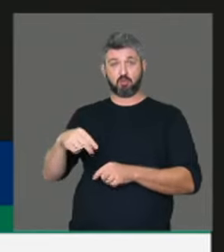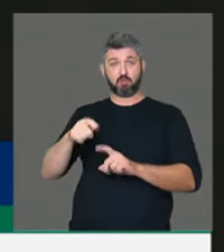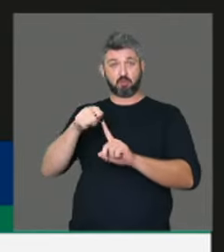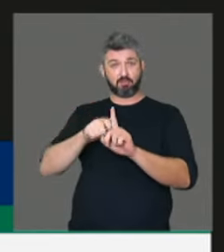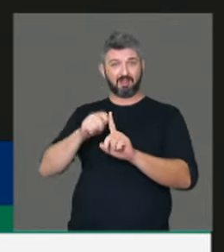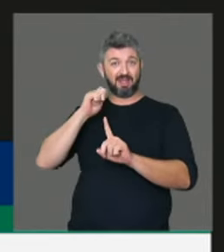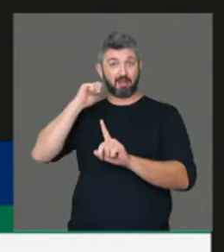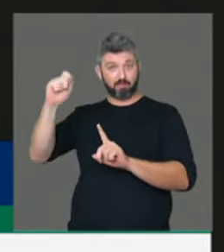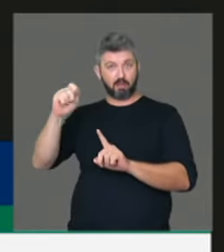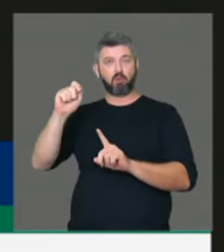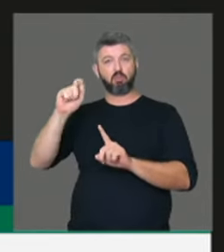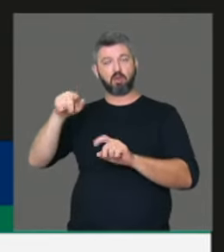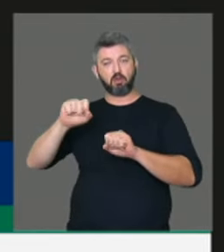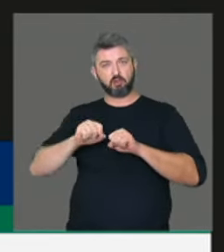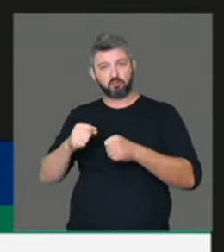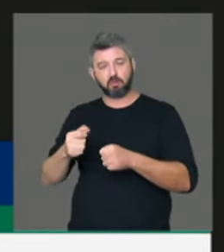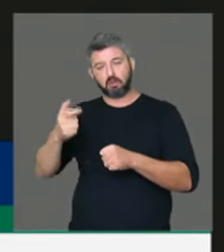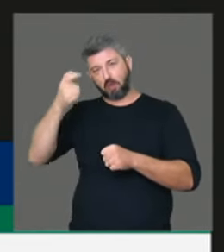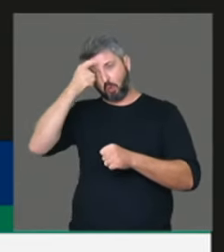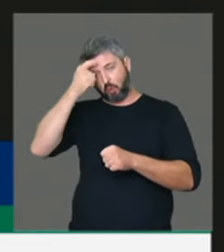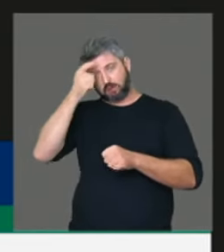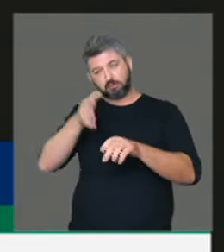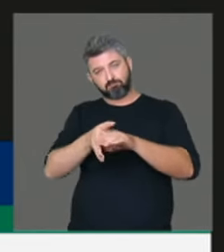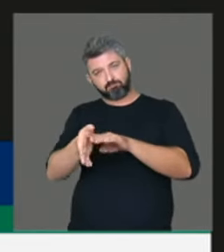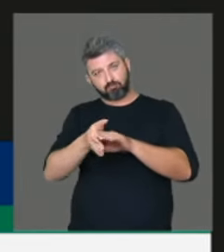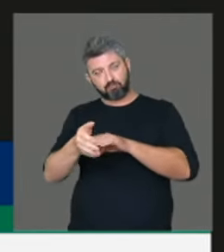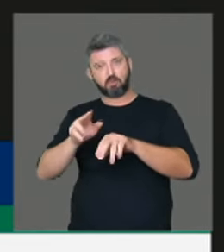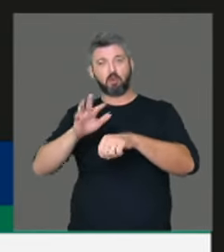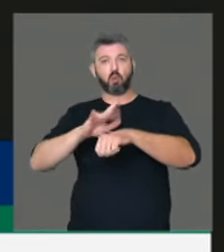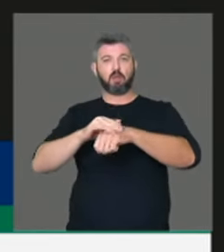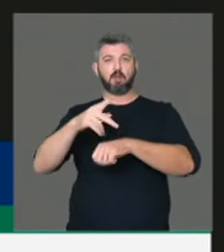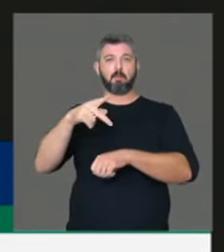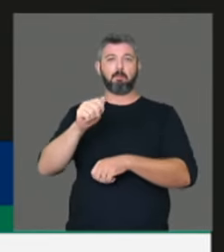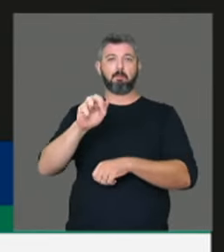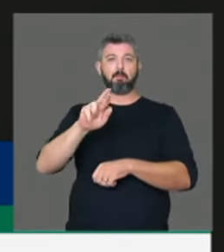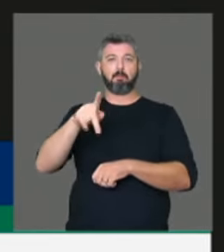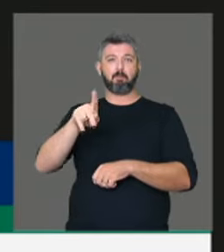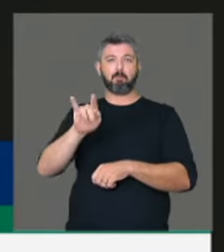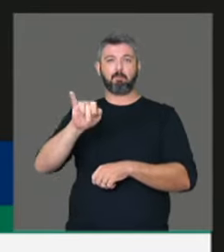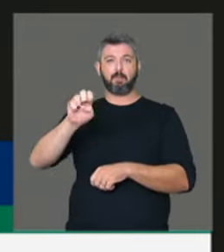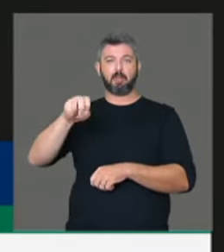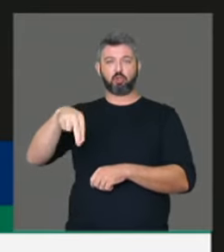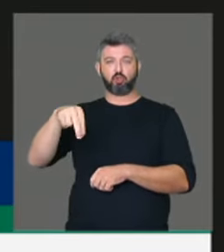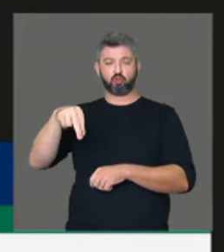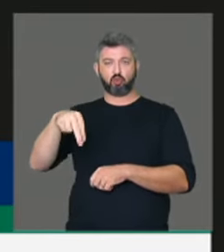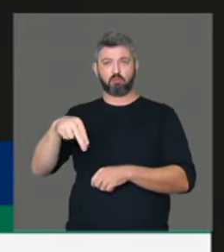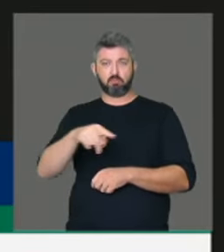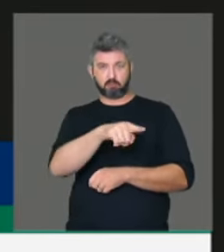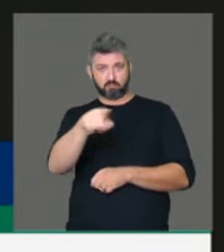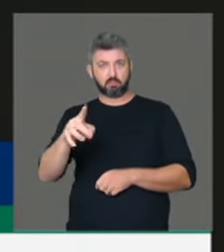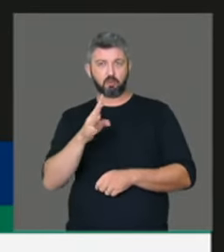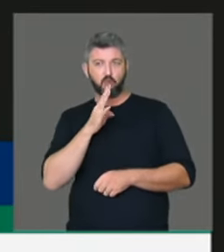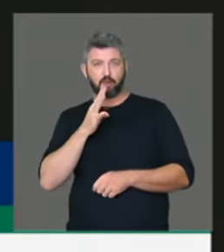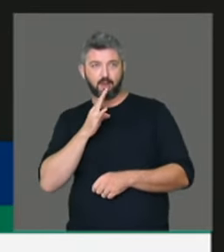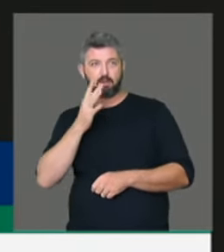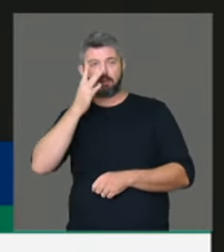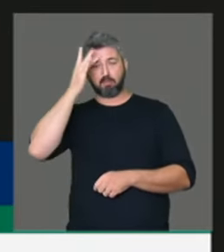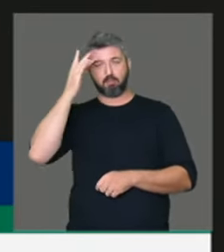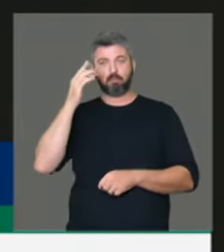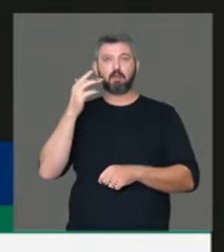É CONSCIENTIZAÇÃO SOBRE A DOENÇA DE PARKINSON. EU CREIO QUE TODOS AQUI CONHECEM ALGUÉM QUE TEM OU TEVE ALGUM FAMILIAR DIAGNOSTICADO COM